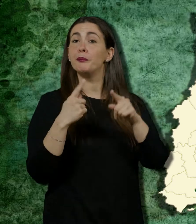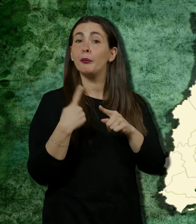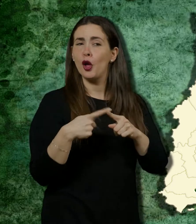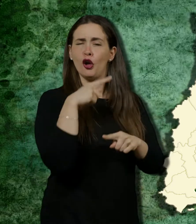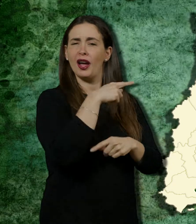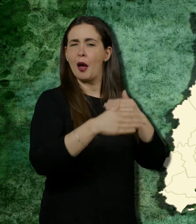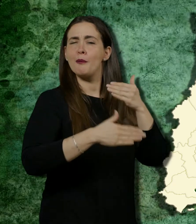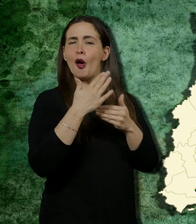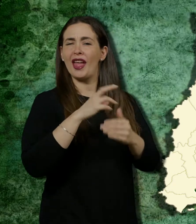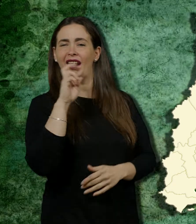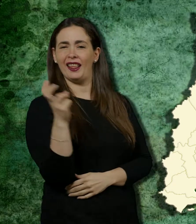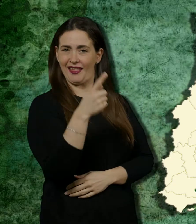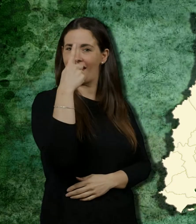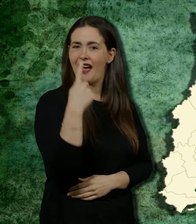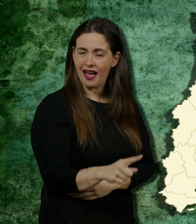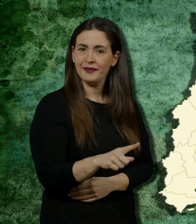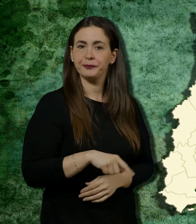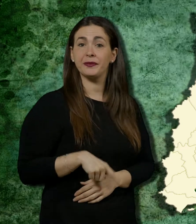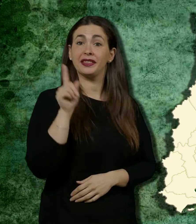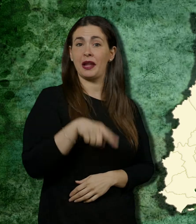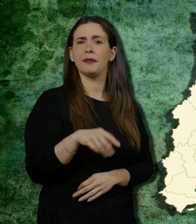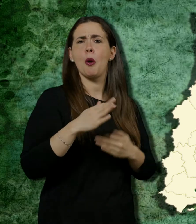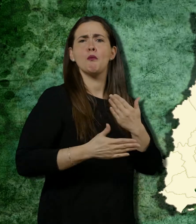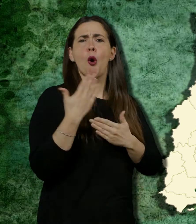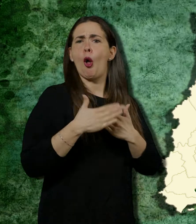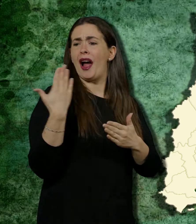on la modernitat i les últimes tendències conviuen en harmonia